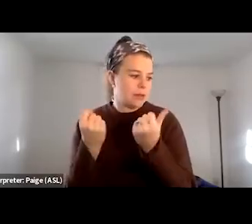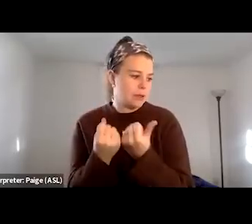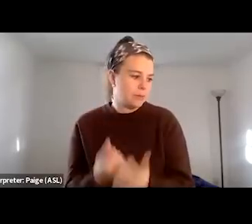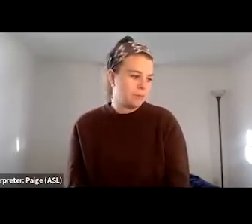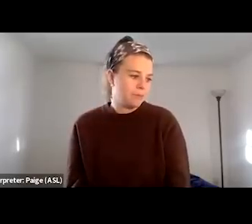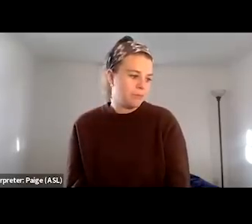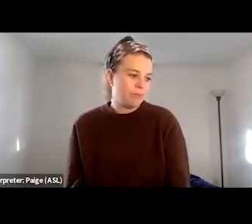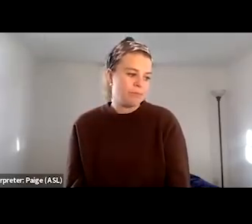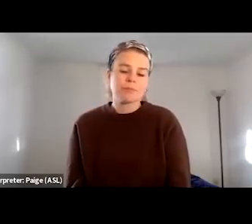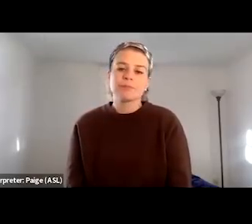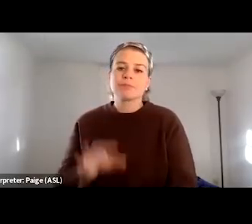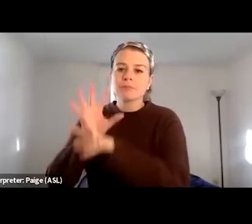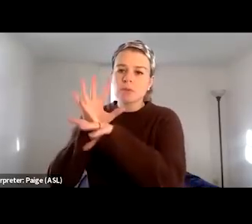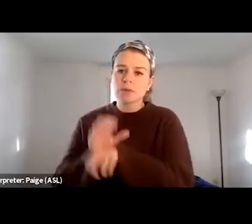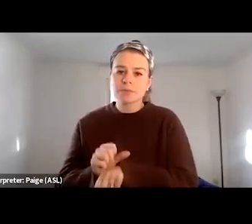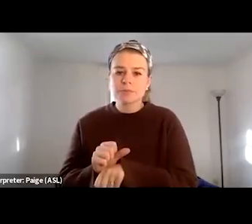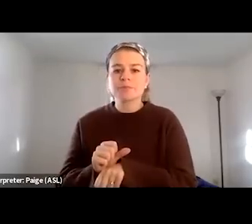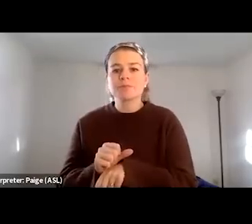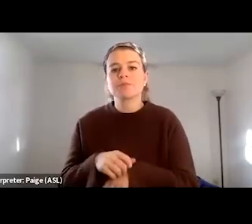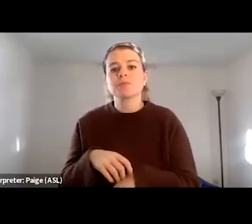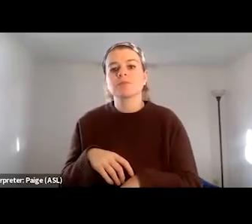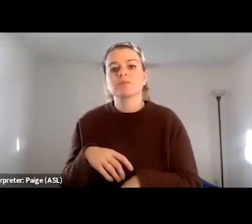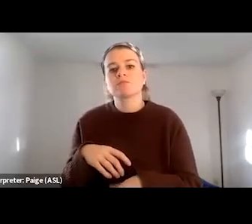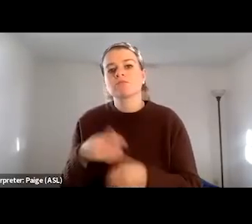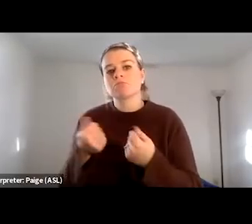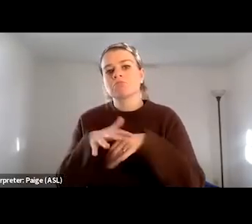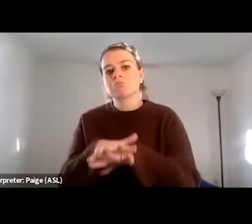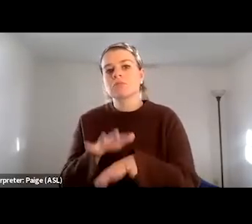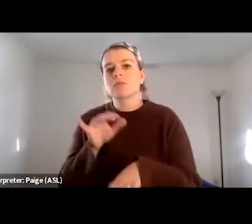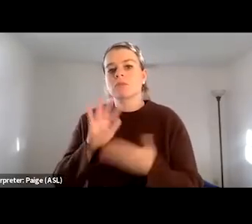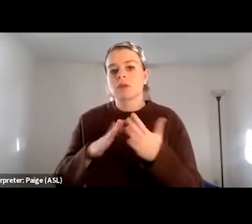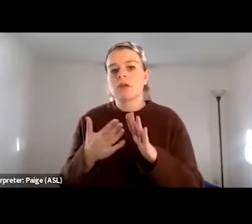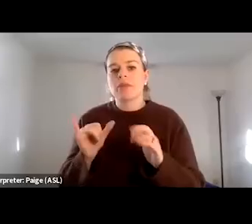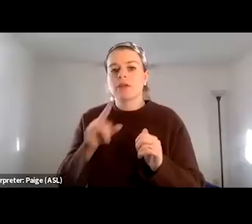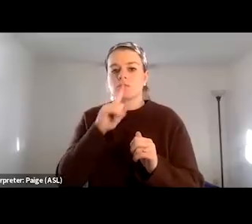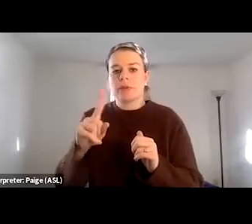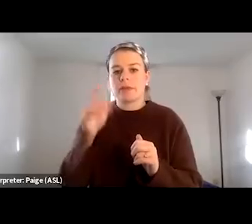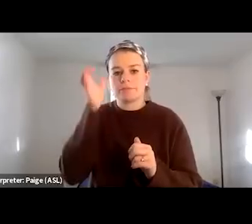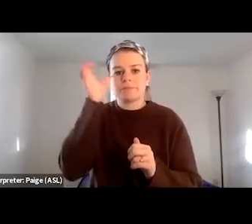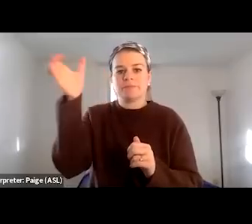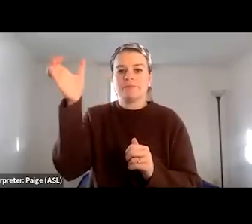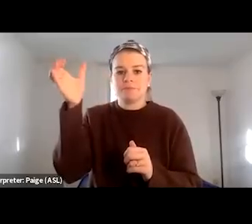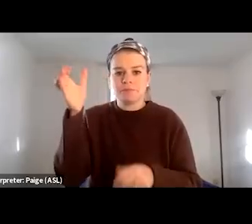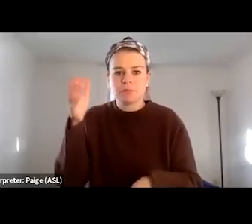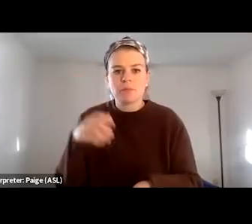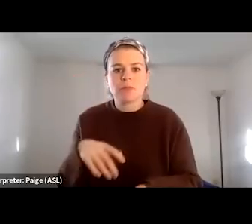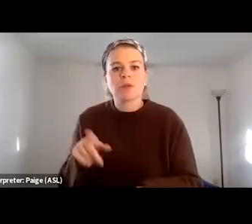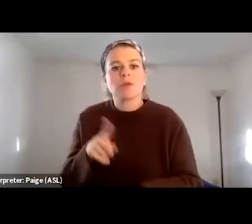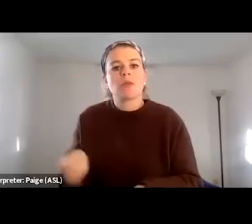La integración comunitaria tradicional ha sido conceptualizada como presencia física en la comunidad, ¿verdad? Si alguien está en la comunidad,